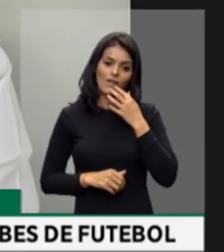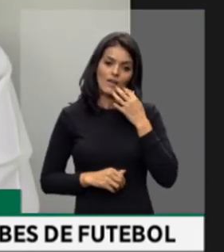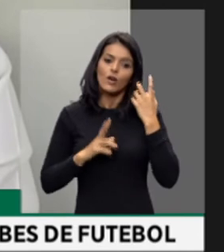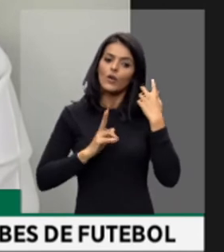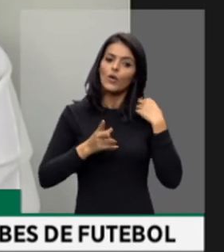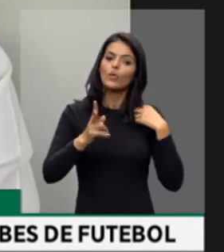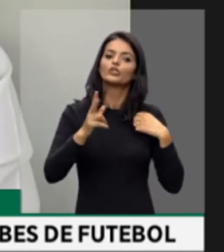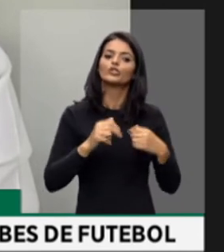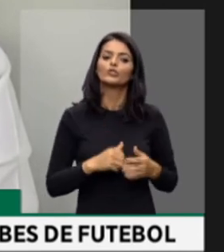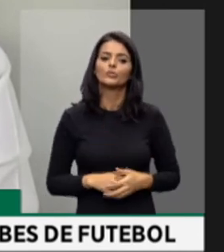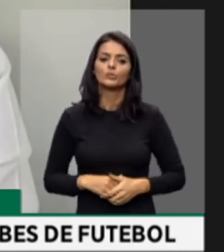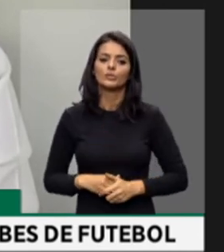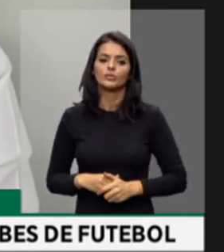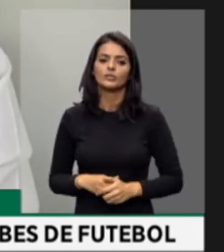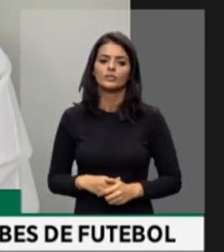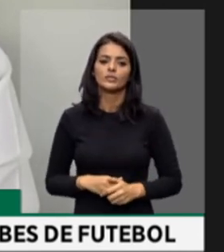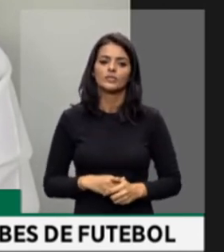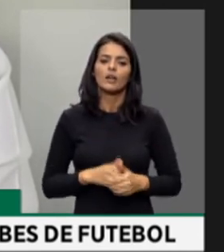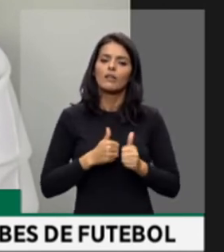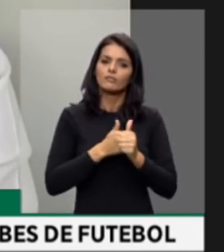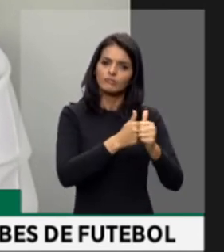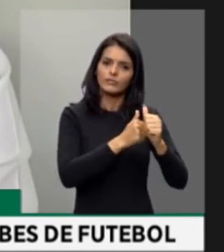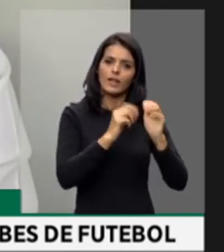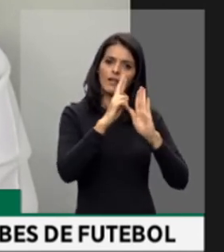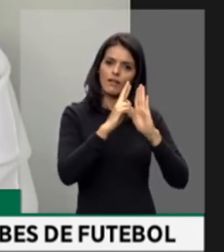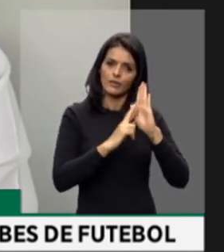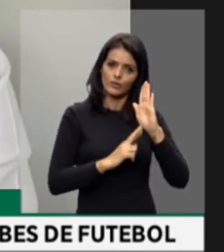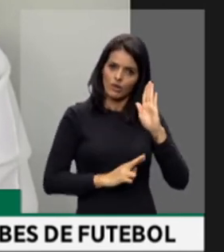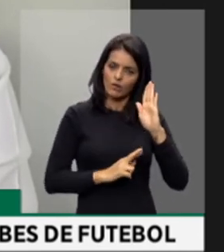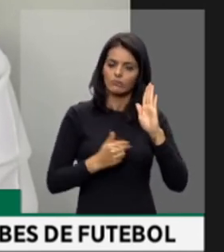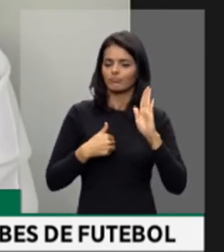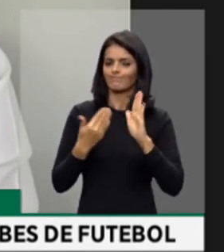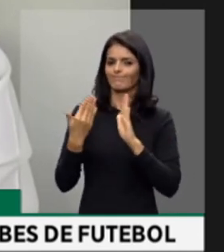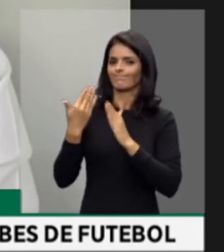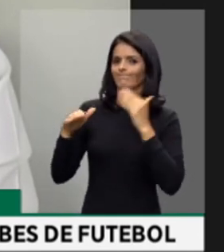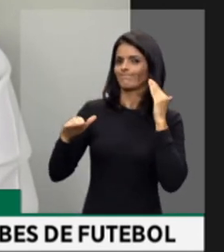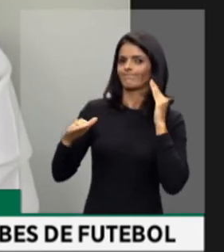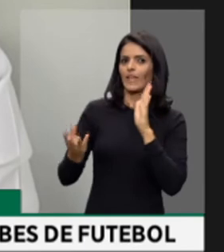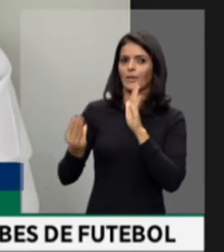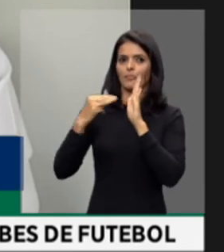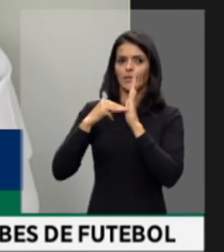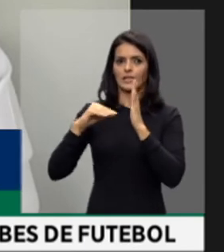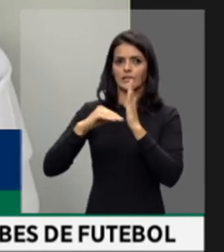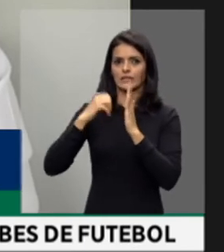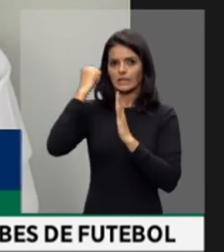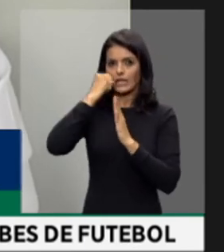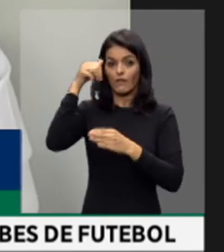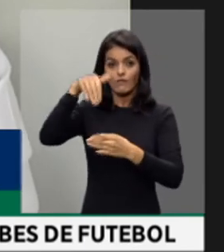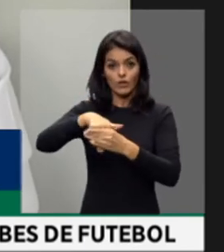O VOTO DO PARTIDO LIBERAL. NÓS VOTAMOS, CONTINUAMOS VOTANDO... COM O NOSSO RELATÓ RIO. CONTRA AS EMENDAS DO